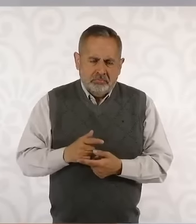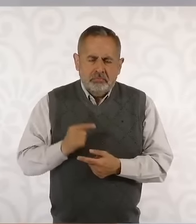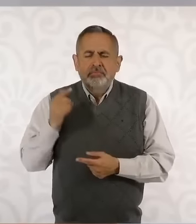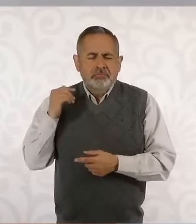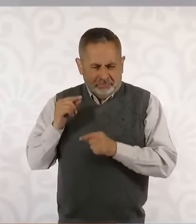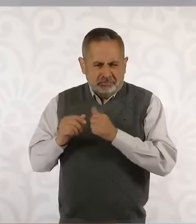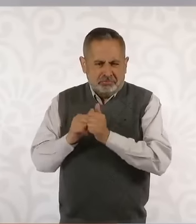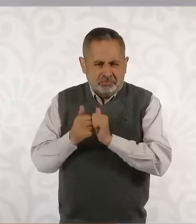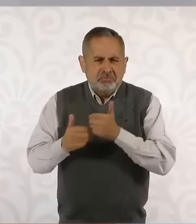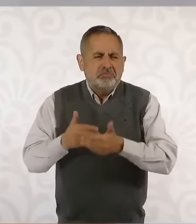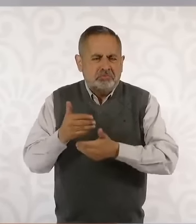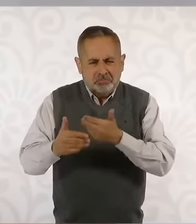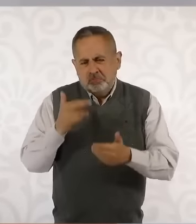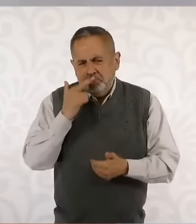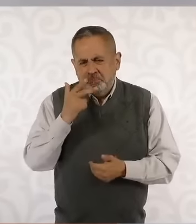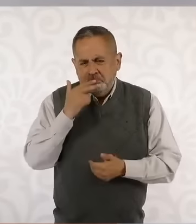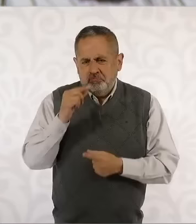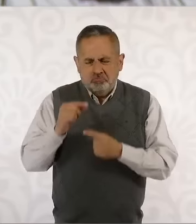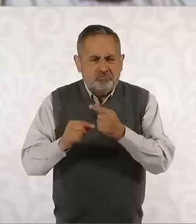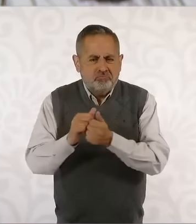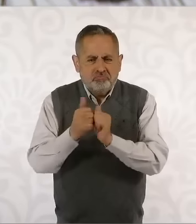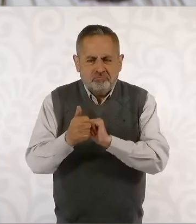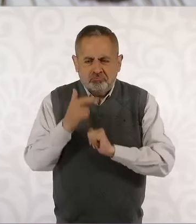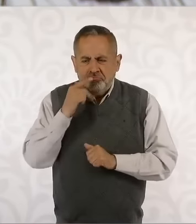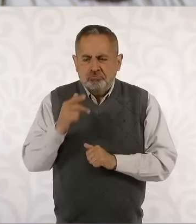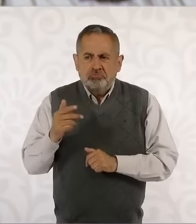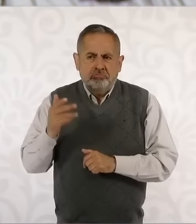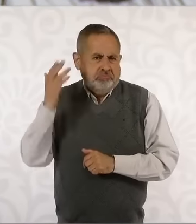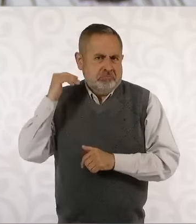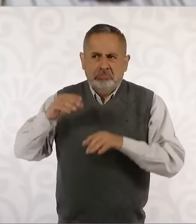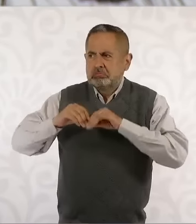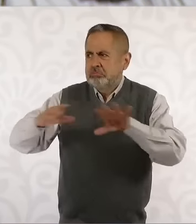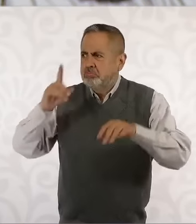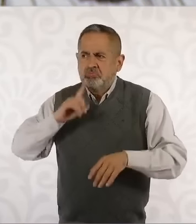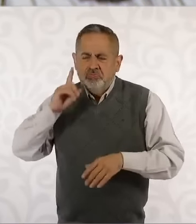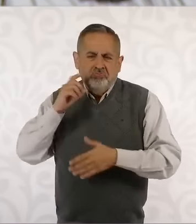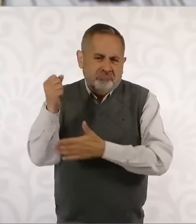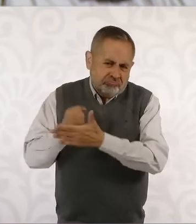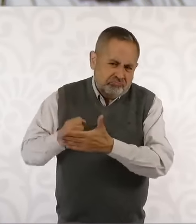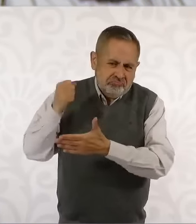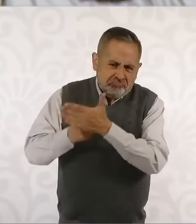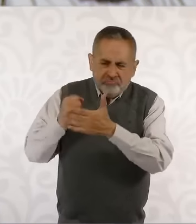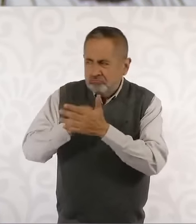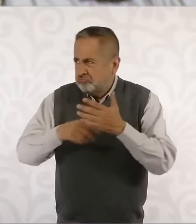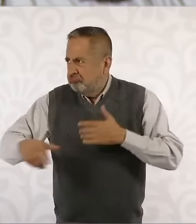porque esto se ha hecho visible desde hace mucho tiempo por las mujeres y muchos movimientos de